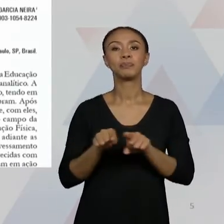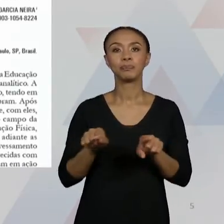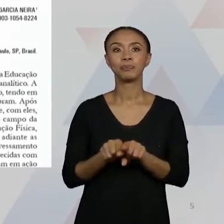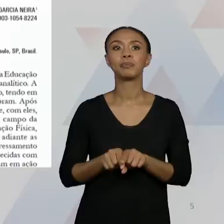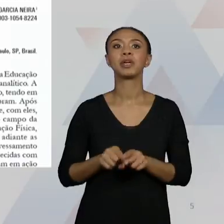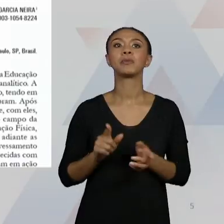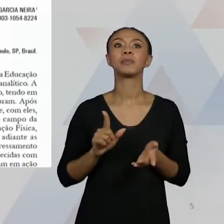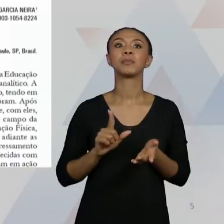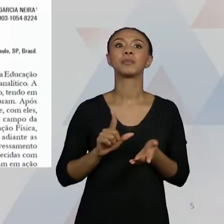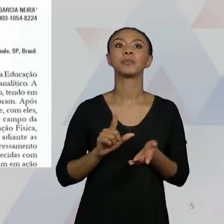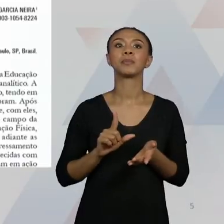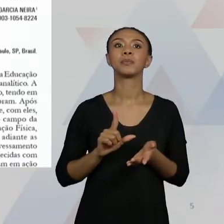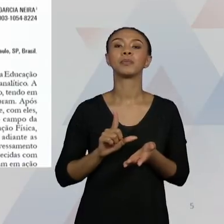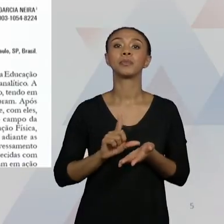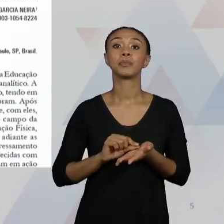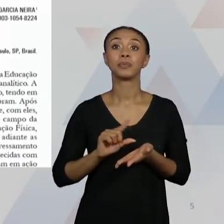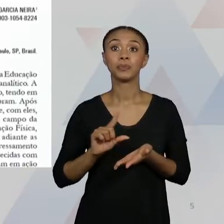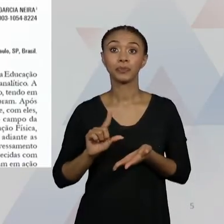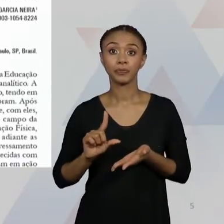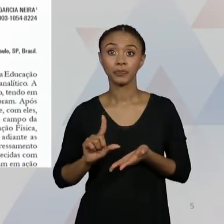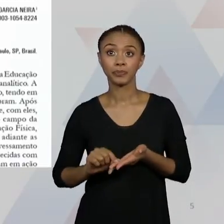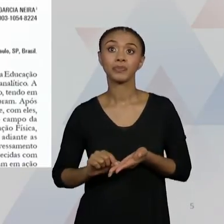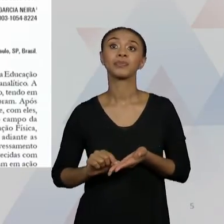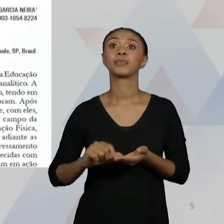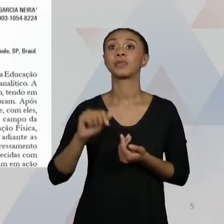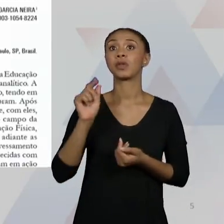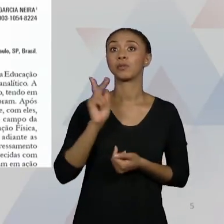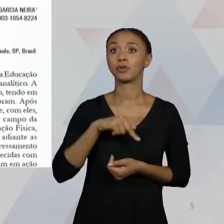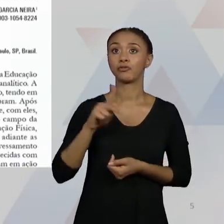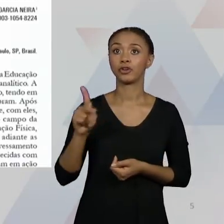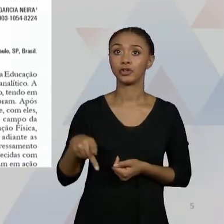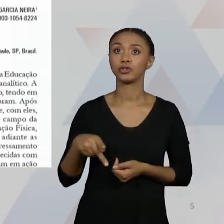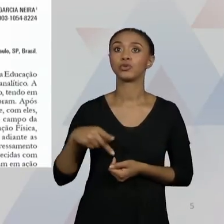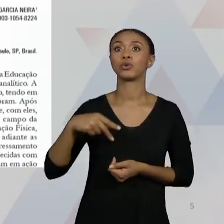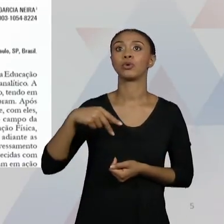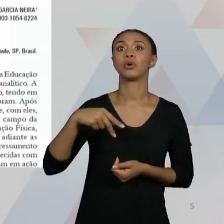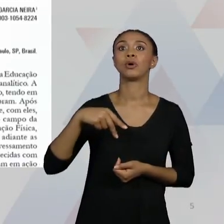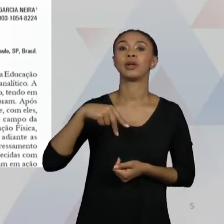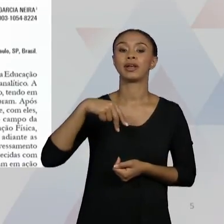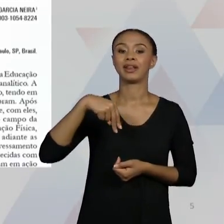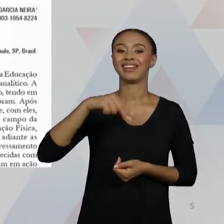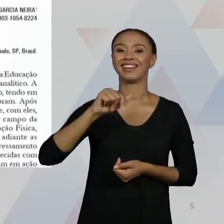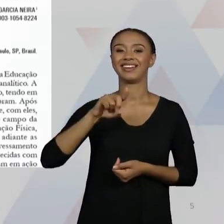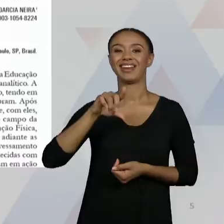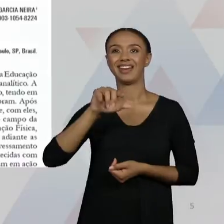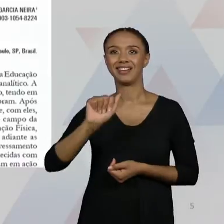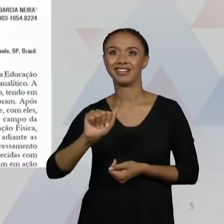PROFESSORA GLÓRIA NÁDIA BORGES DE OLIVEIRA... ESTE CAPÍTULO É "AS CONTRIBUIÇÕES DOS ESTUDOS